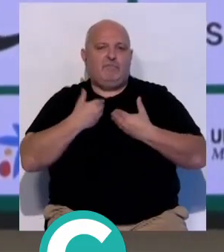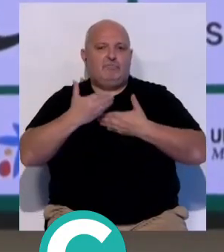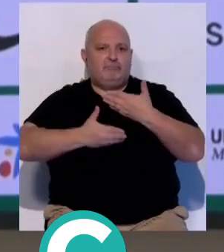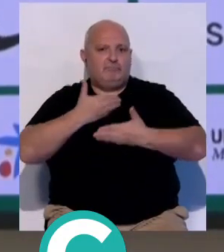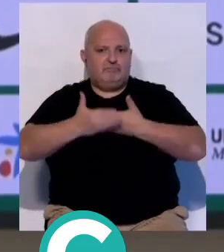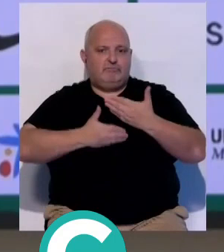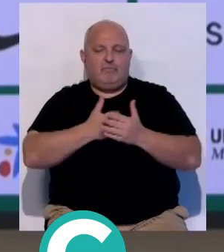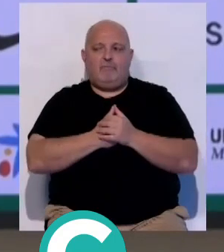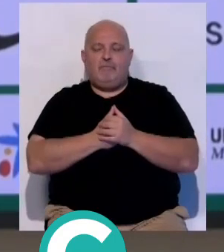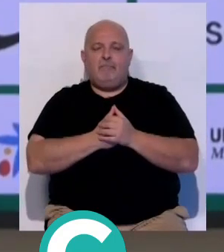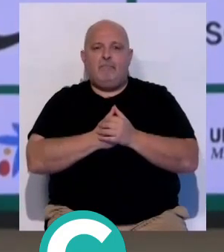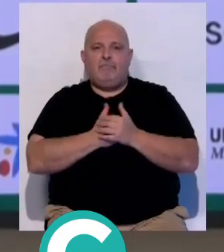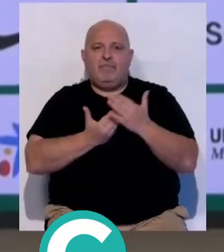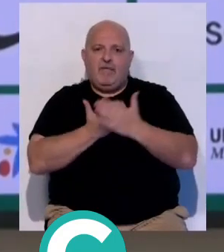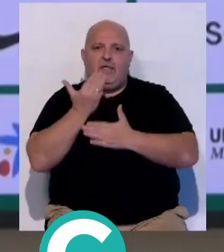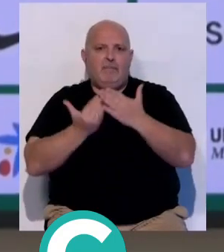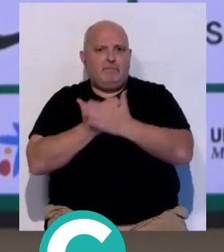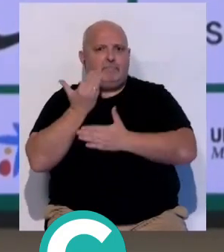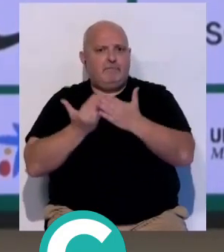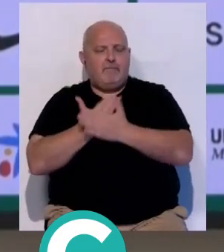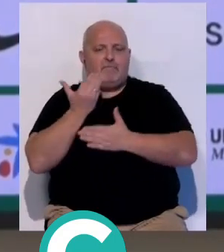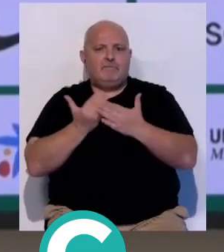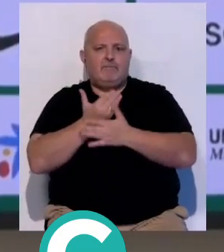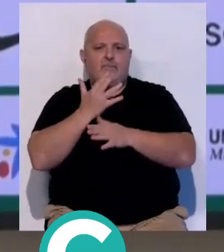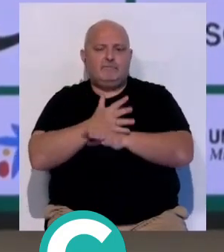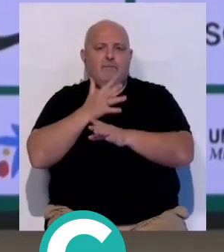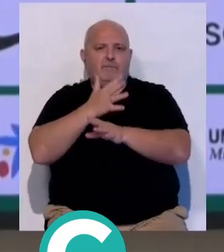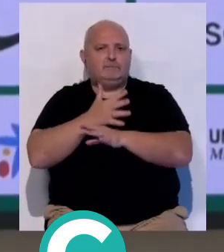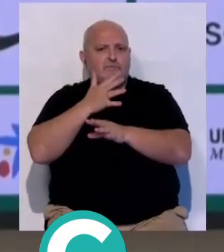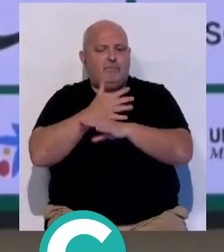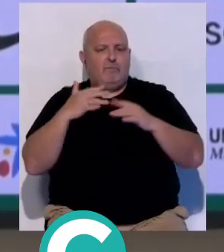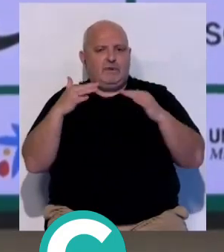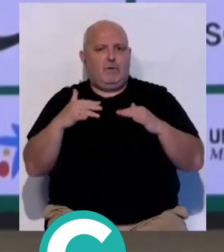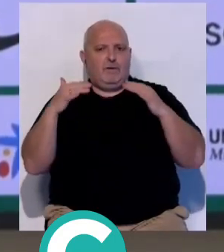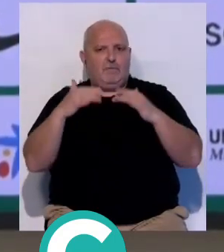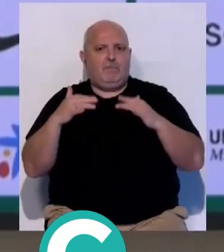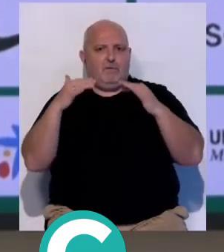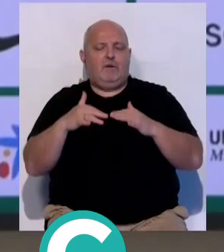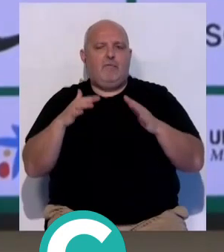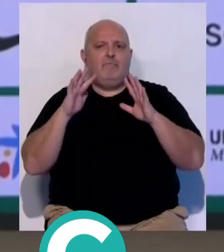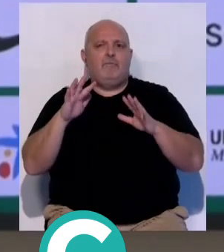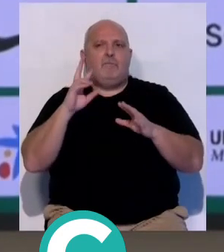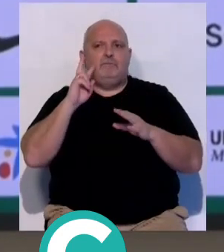manera vamos a ir día a día vamos a jugar partido a partido pero así con la visión y con la mirada